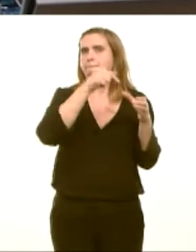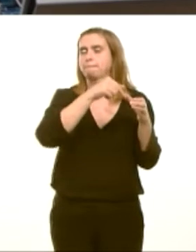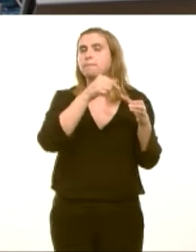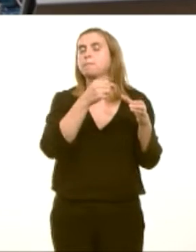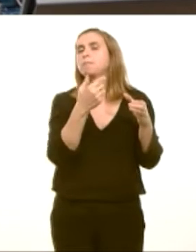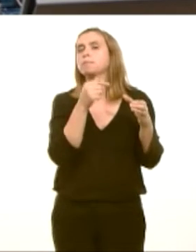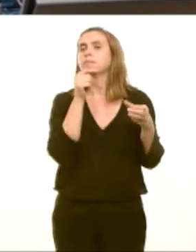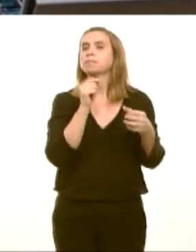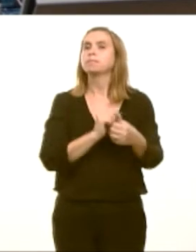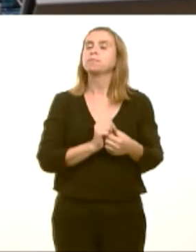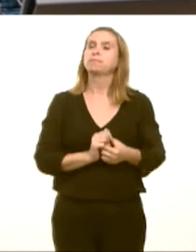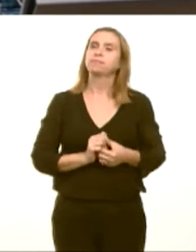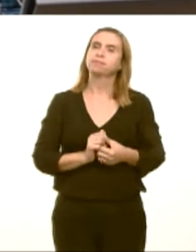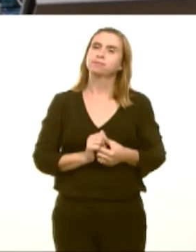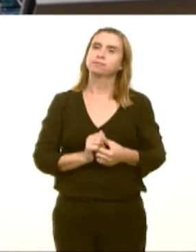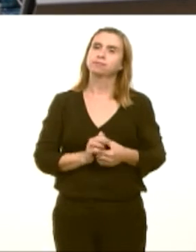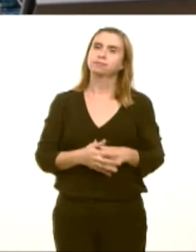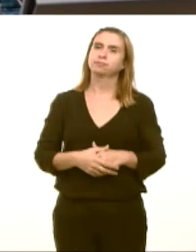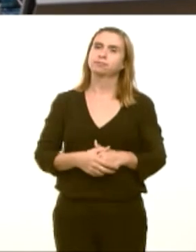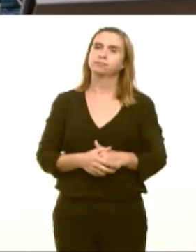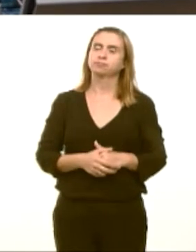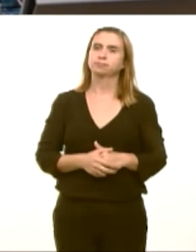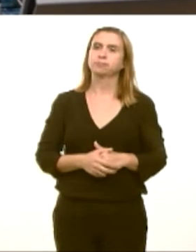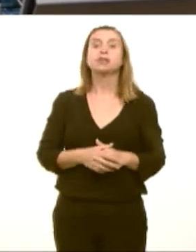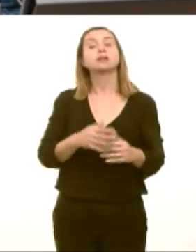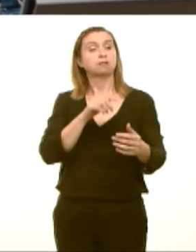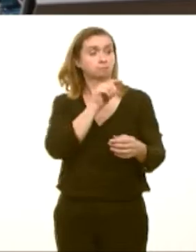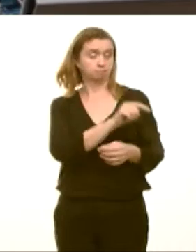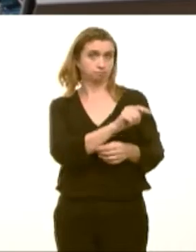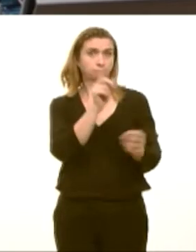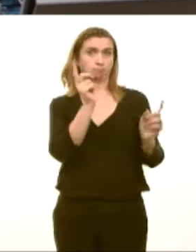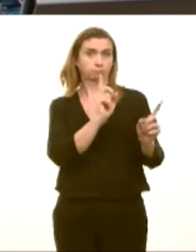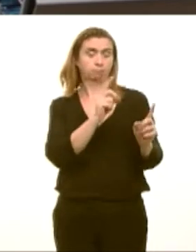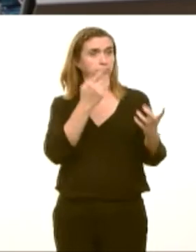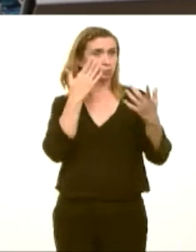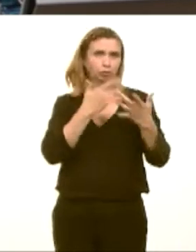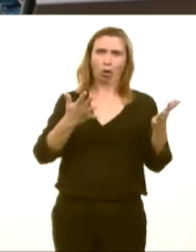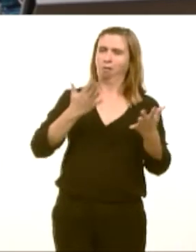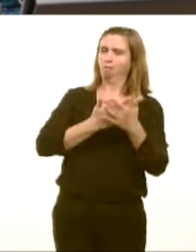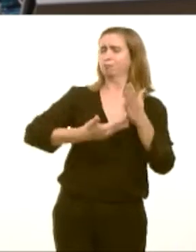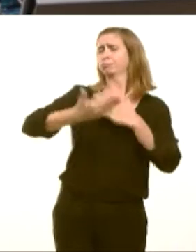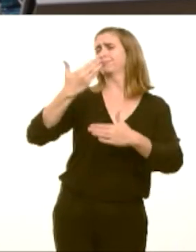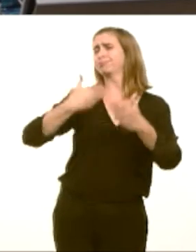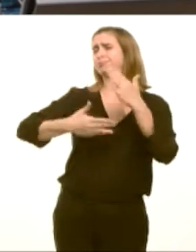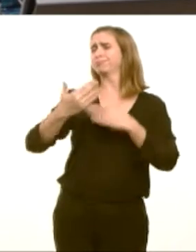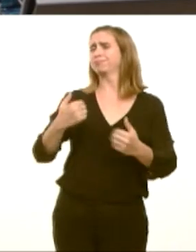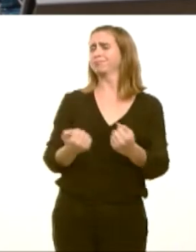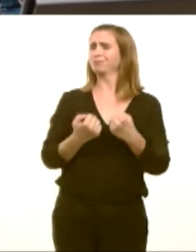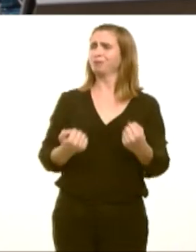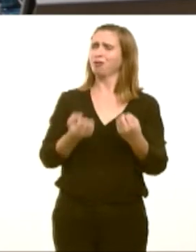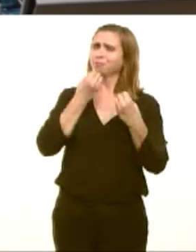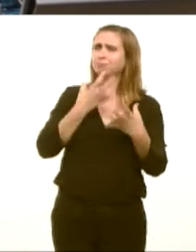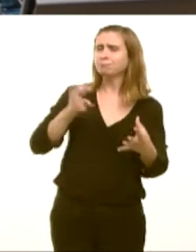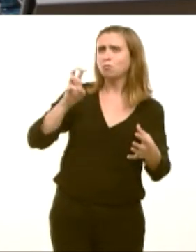bod niín gallu cefnogi cofebion, hefyd, yng Nghymru er mwyn gallu sicrhau eu bod nhw mewn